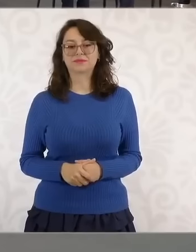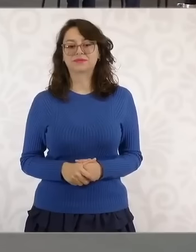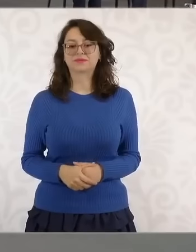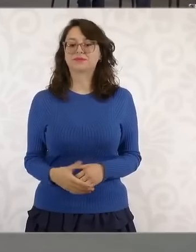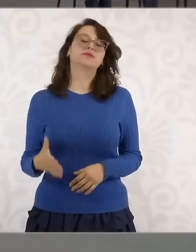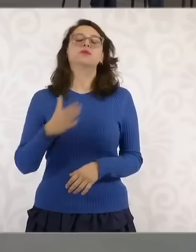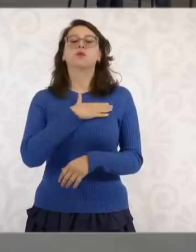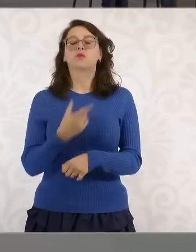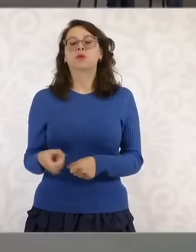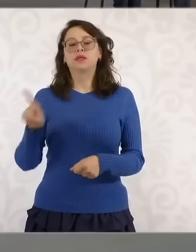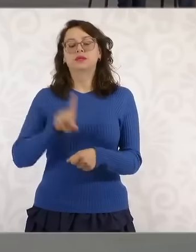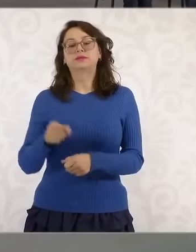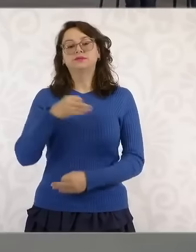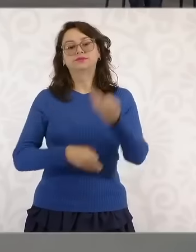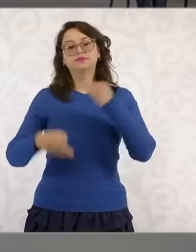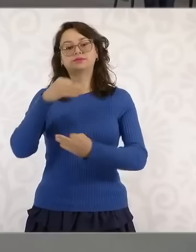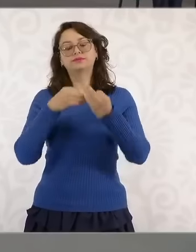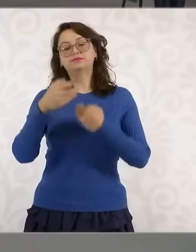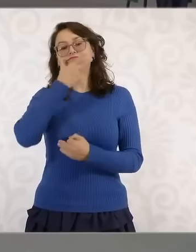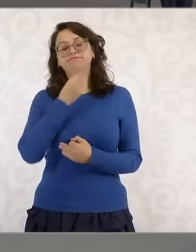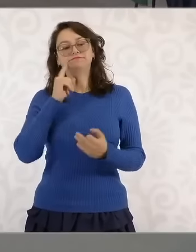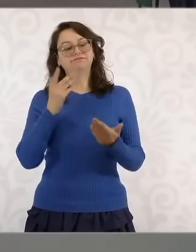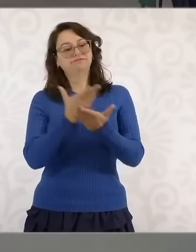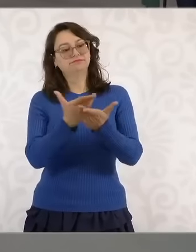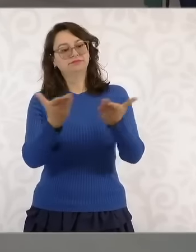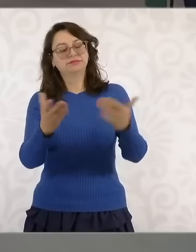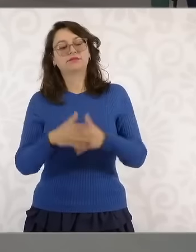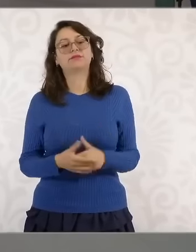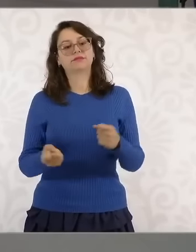Como vemos, ahora sí el gobierno mexicano ya le está apretando